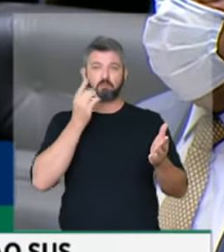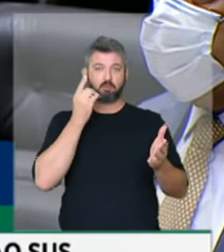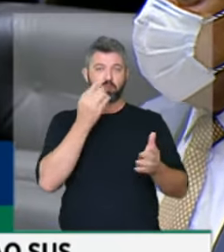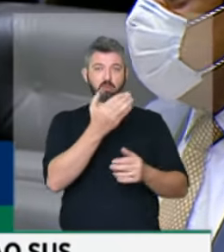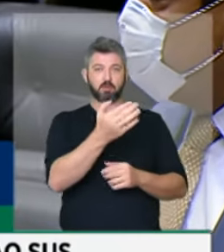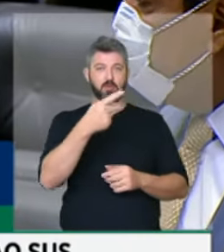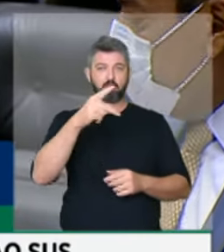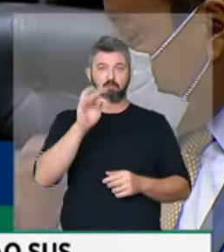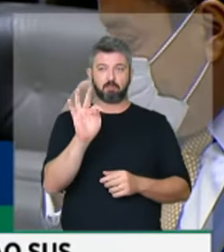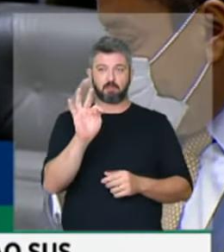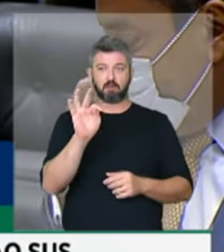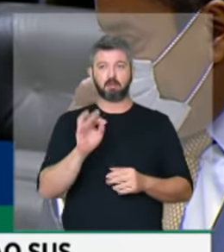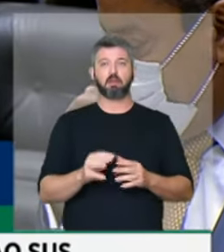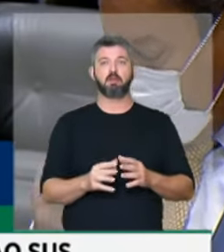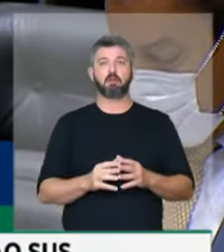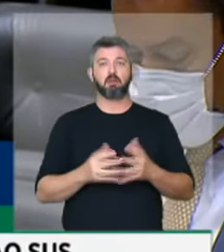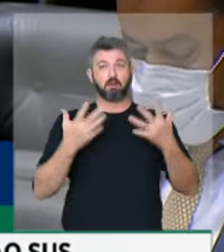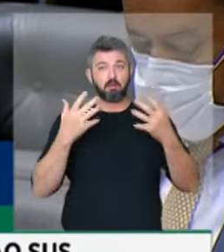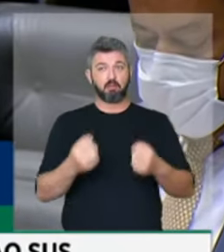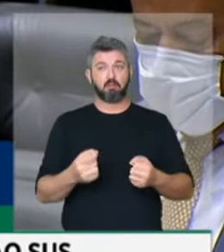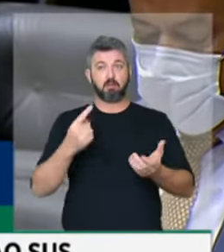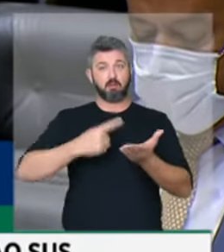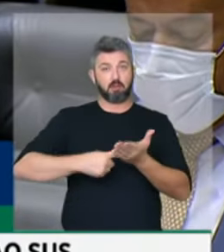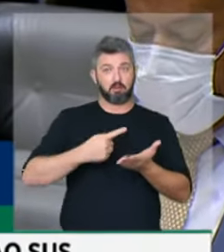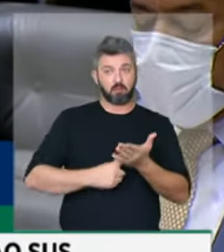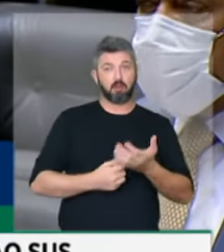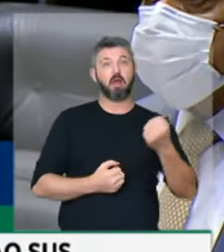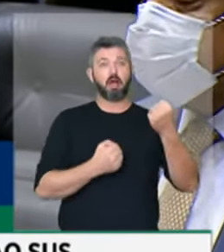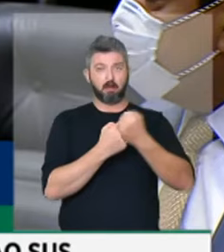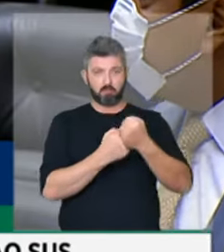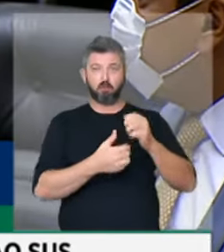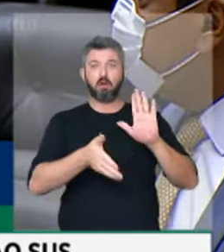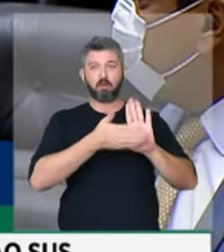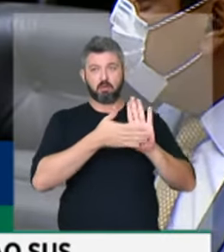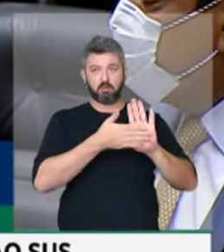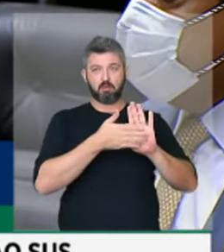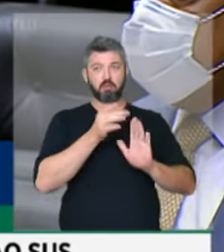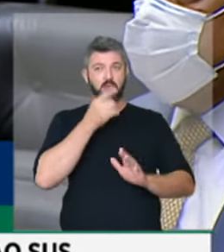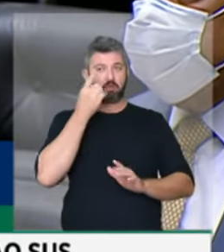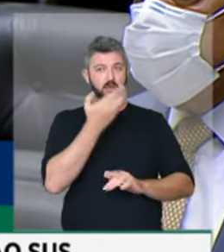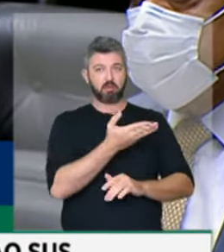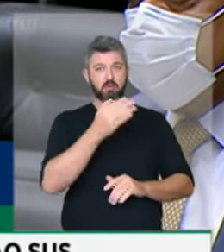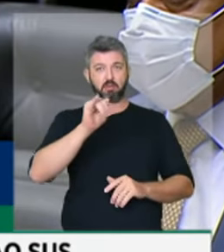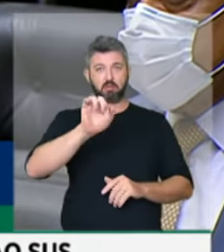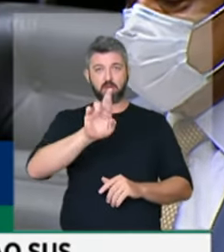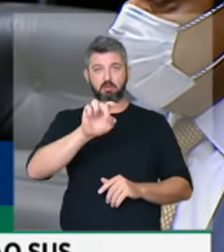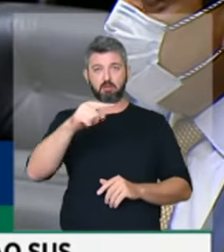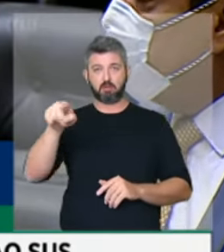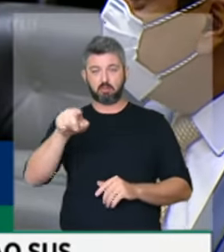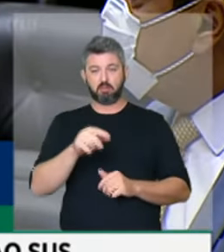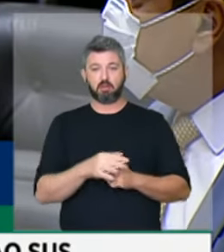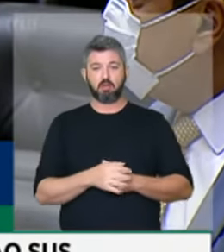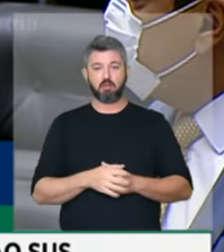POSSAMOS FAZER ESSE ACORDO, APOIAMOS A PROPOSTA DO DEPUTADO HIRAN, RELATOR DA MATÉRIA DE DELIMITO ARMAS COMO PARÂMETROS AS TABELAS